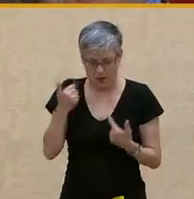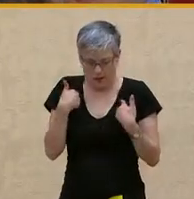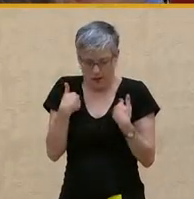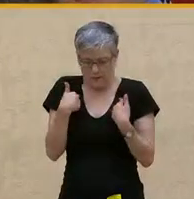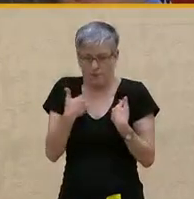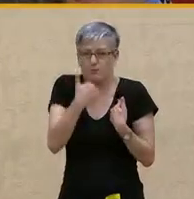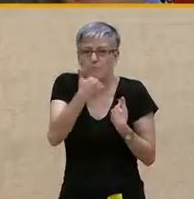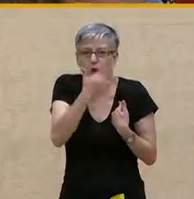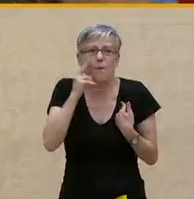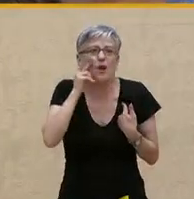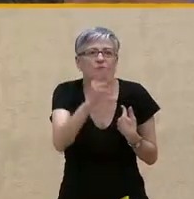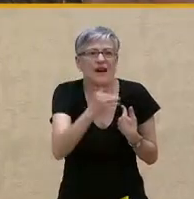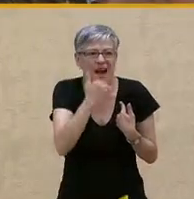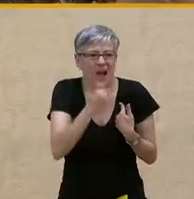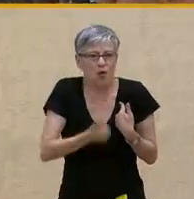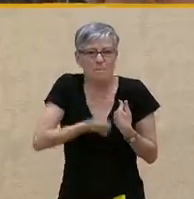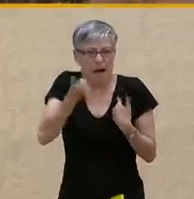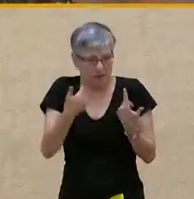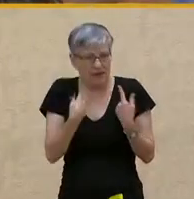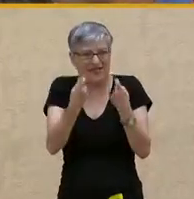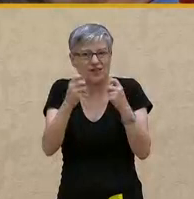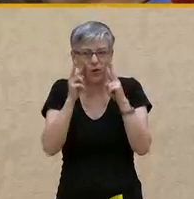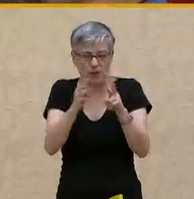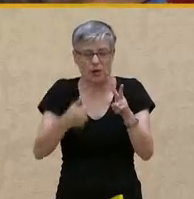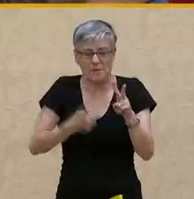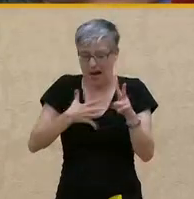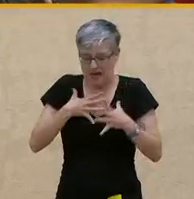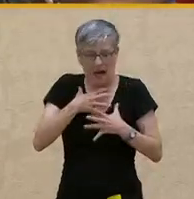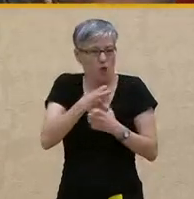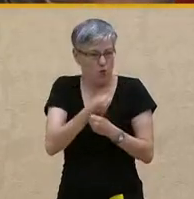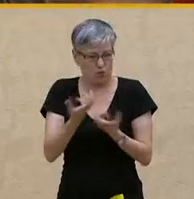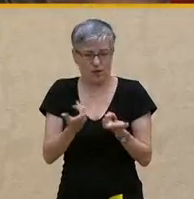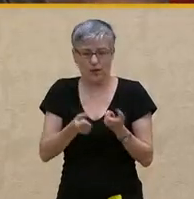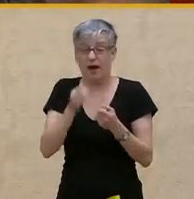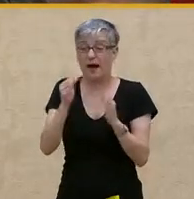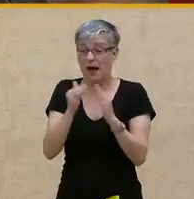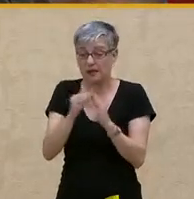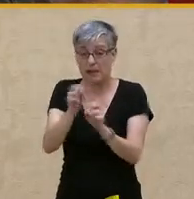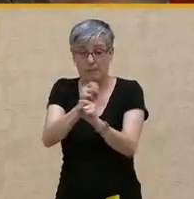por lo menos, ver algo más, cada vez estaba mucho más angustiada, y en casa, mucho peor.